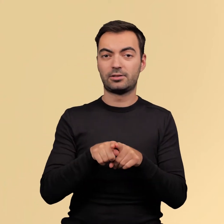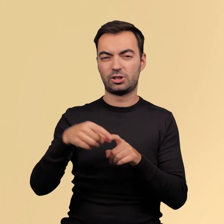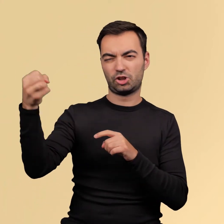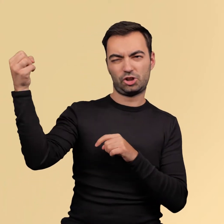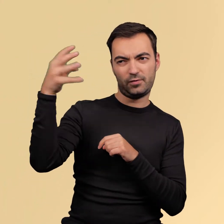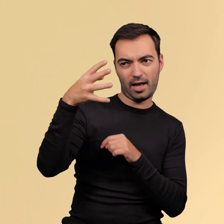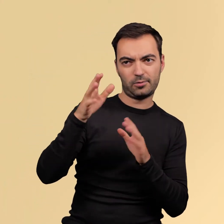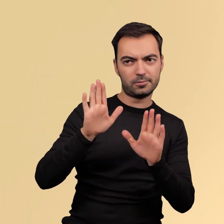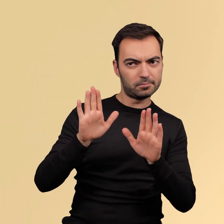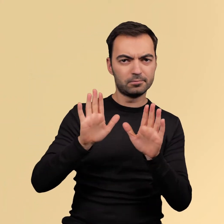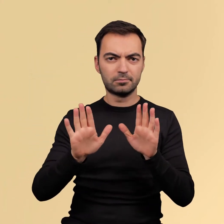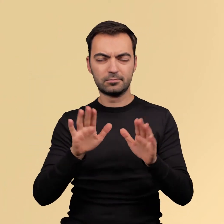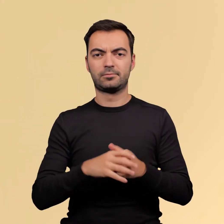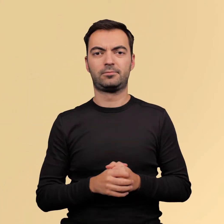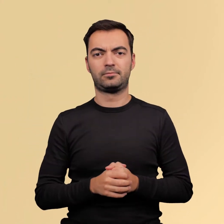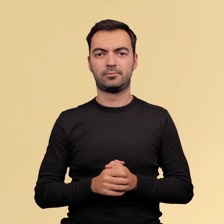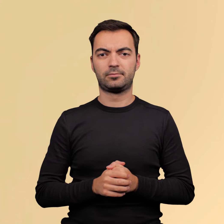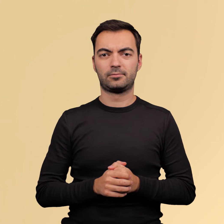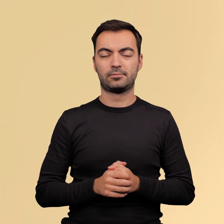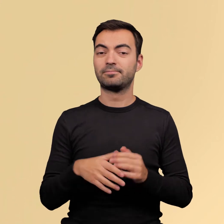a także natężenie światła w pomieszczeniach.